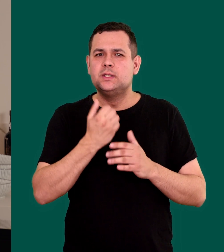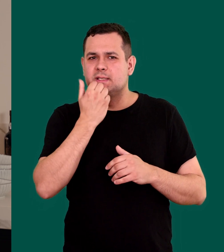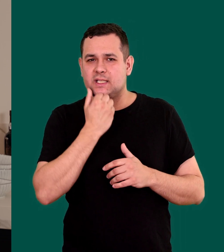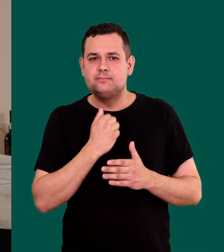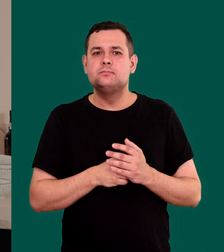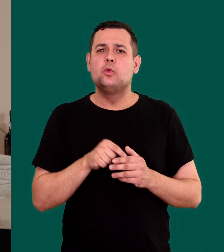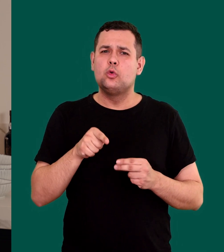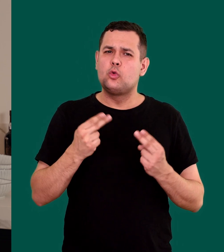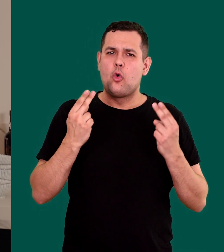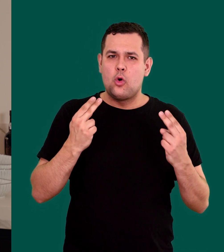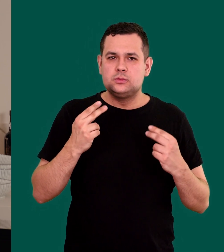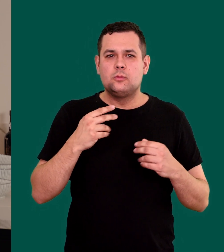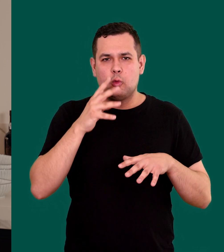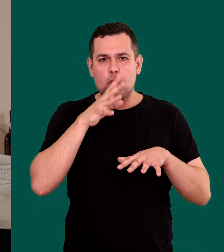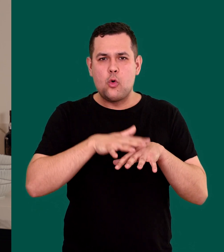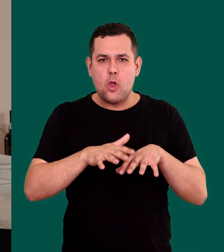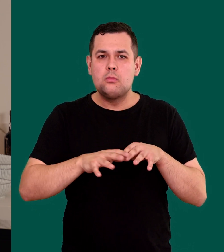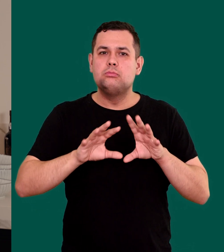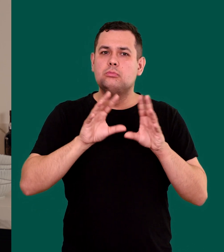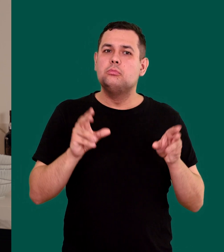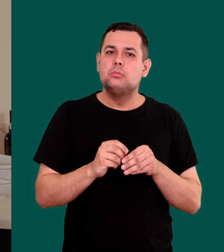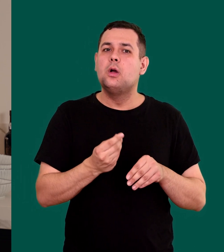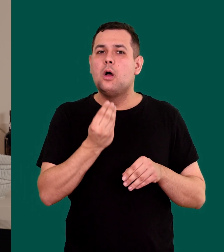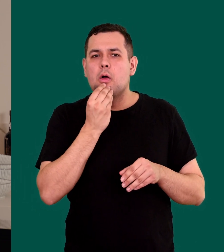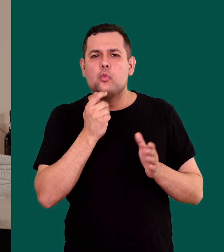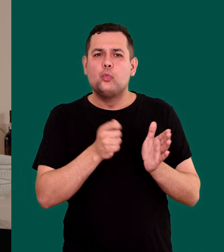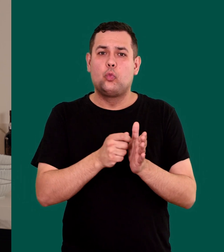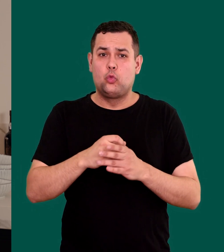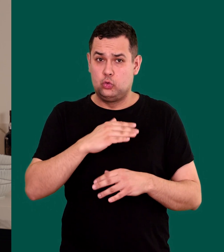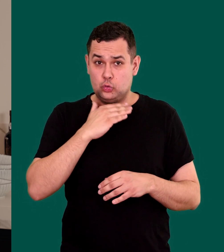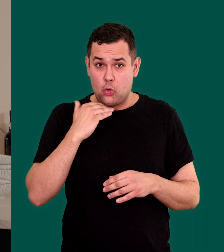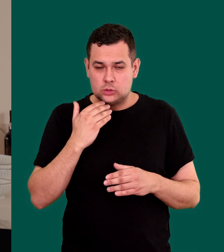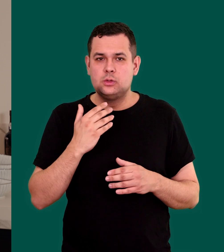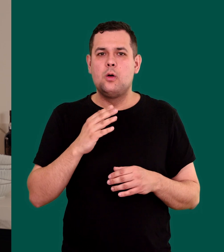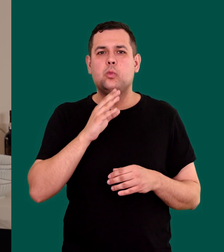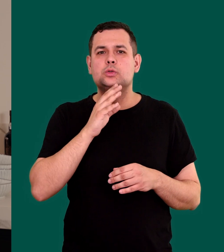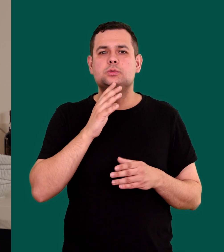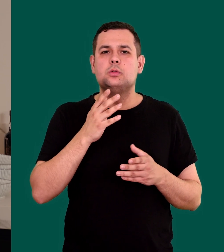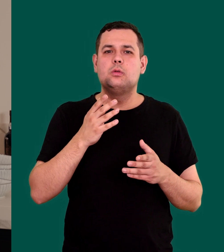Musím tomu predchádzať. Preto je dôležité, aby som si tu skontroloval, či som urobil dostatok.